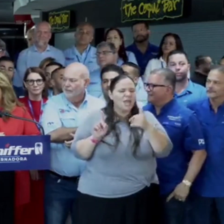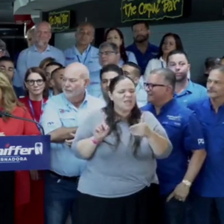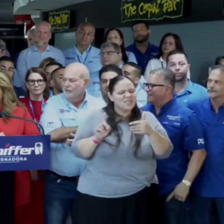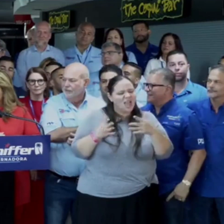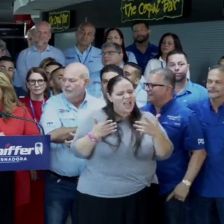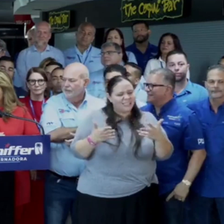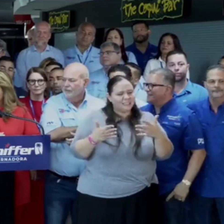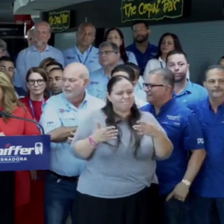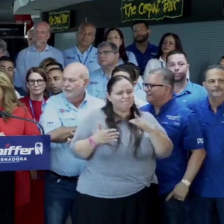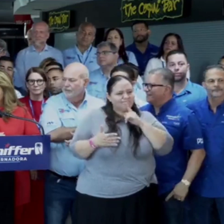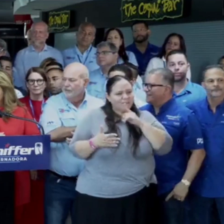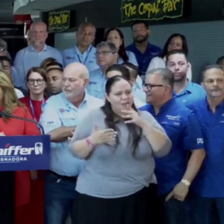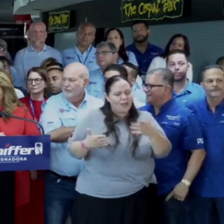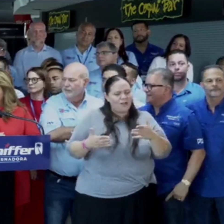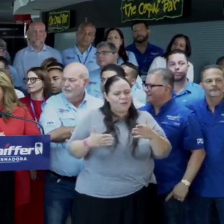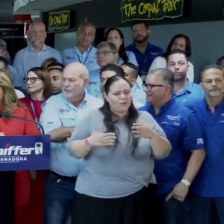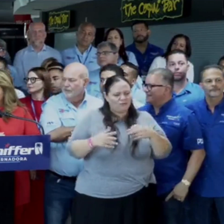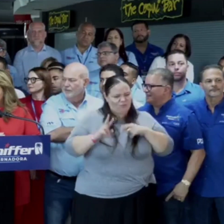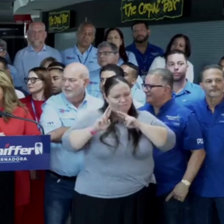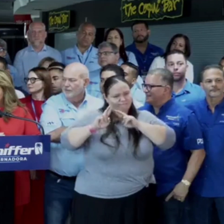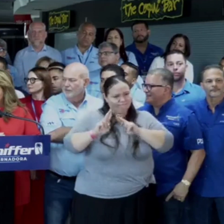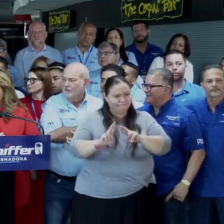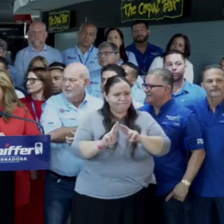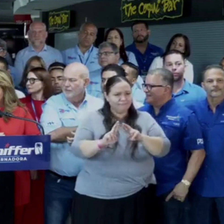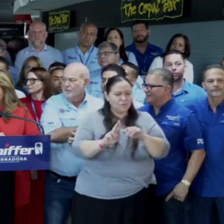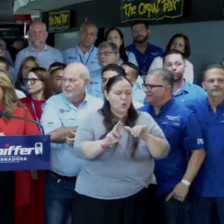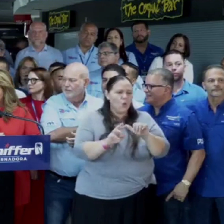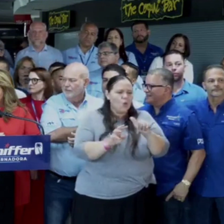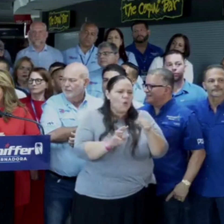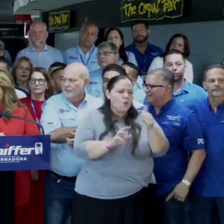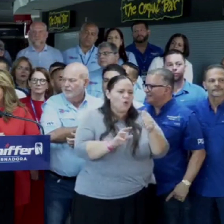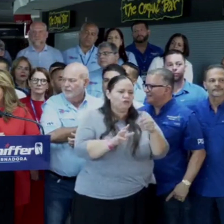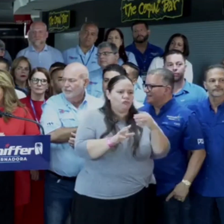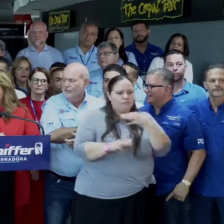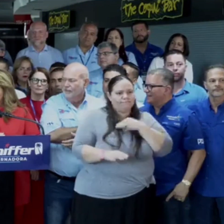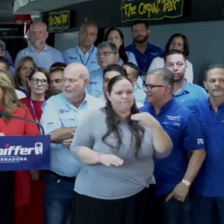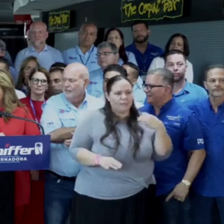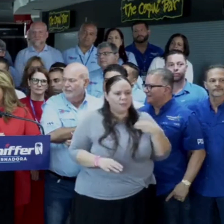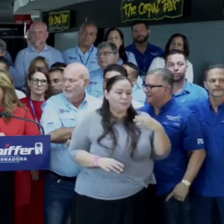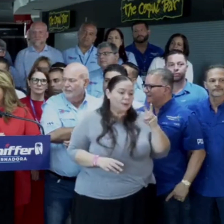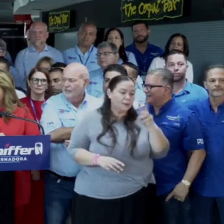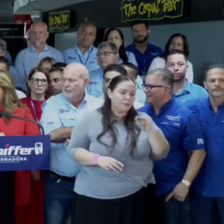que no tuvo ni siquiera Ninguno de los miembros de Victoria ciudadana cuando ella me ganó a mí